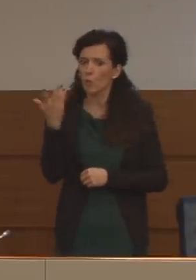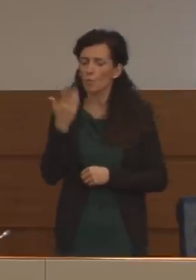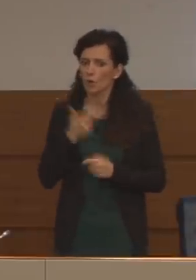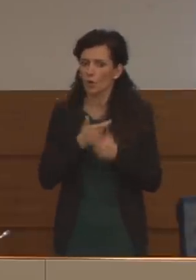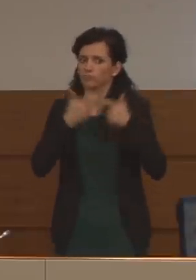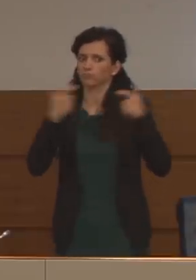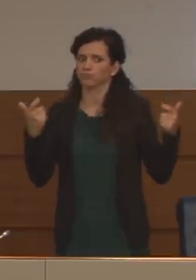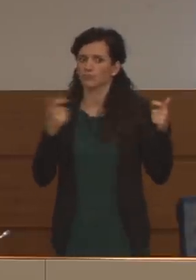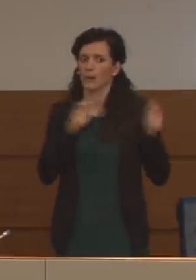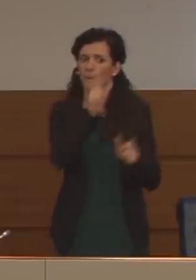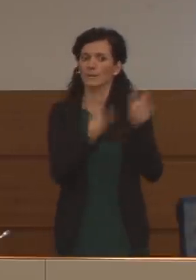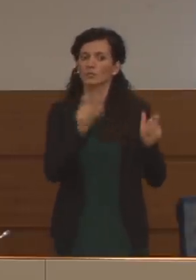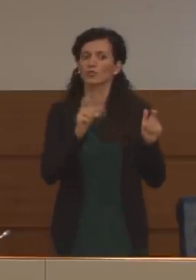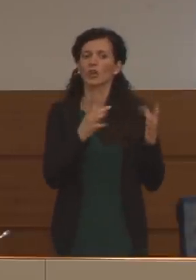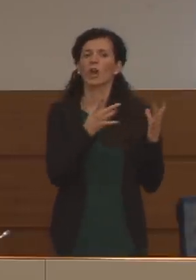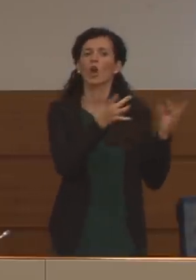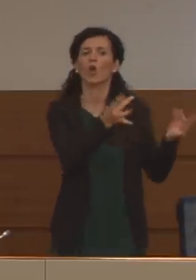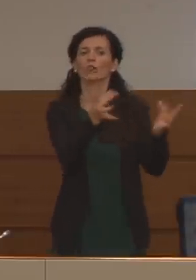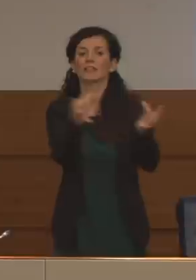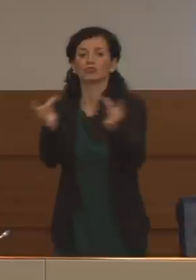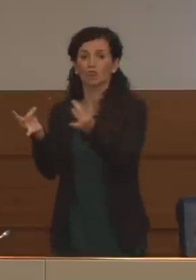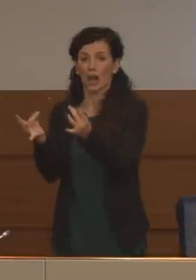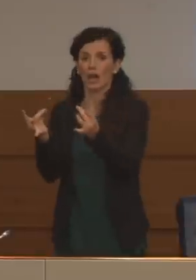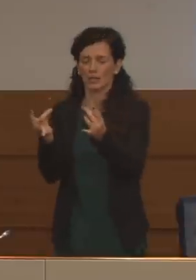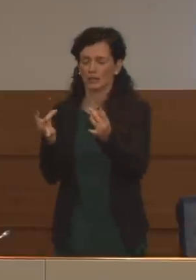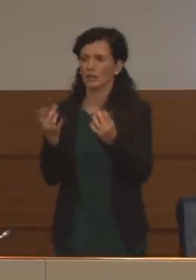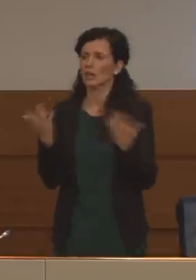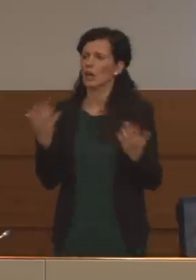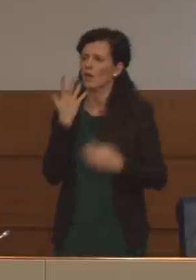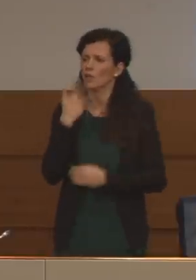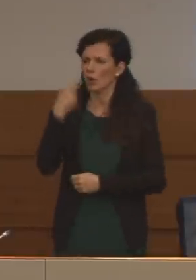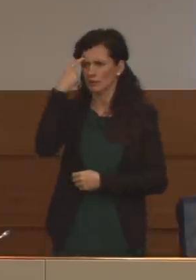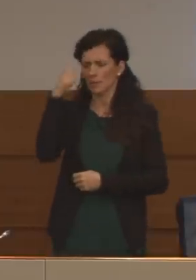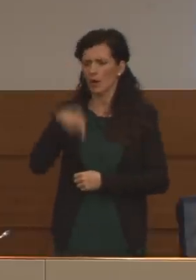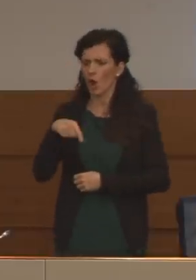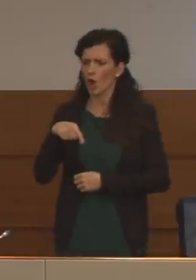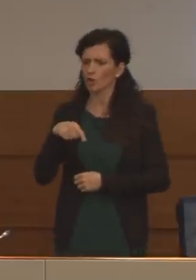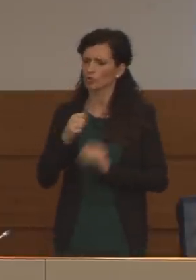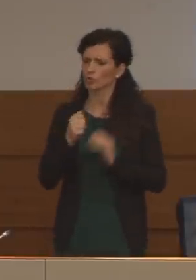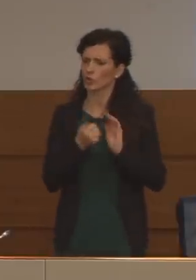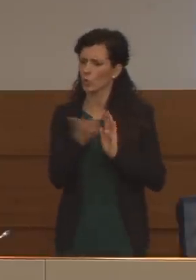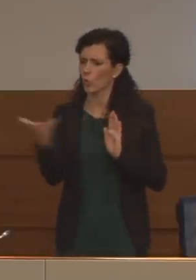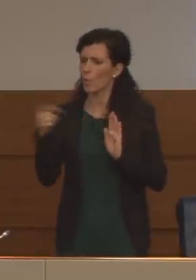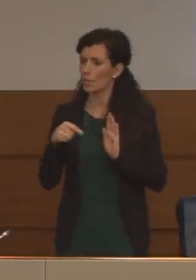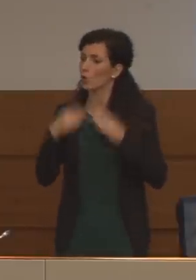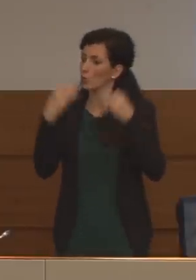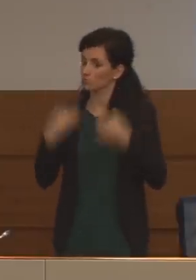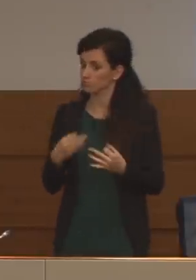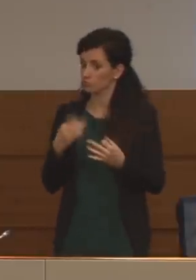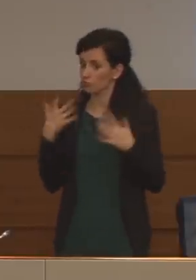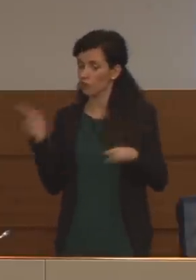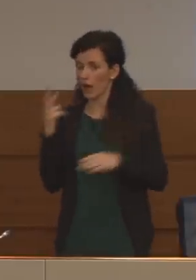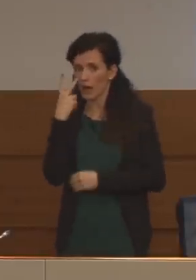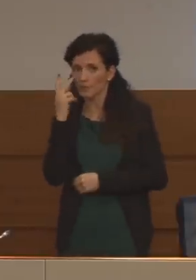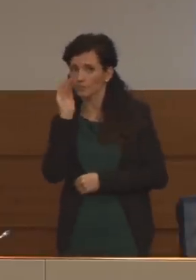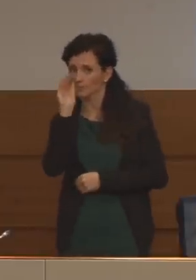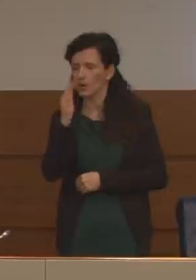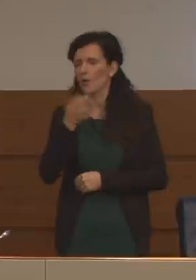volevo sapere se i dati di oggi corrispondono alle vostre previsioni e se possiamo dire che ci stiamo avvicinando al picco da voi previsto nei